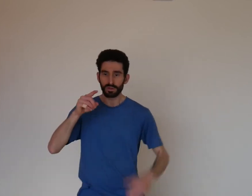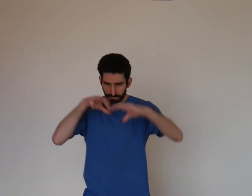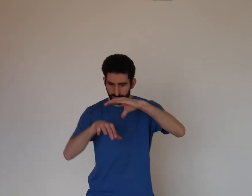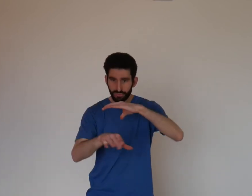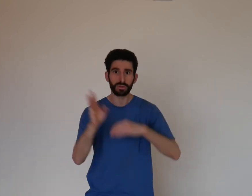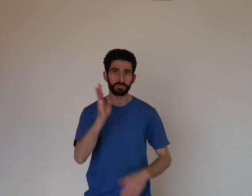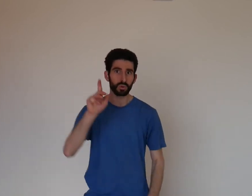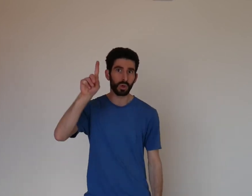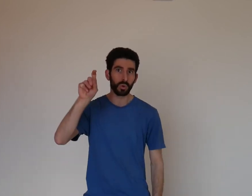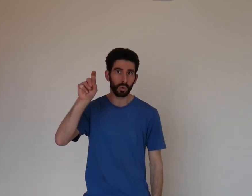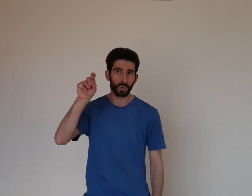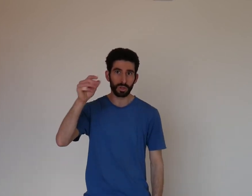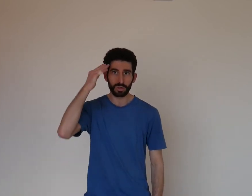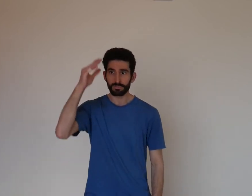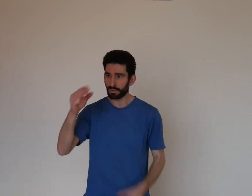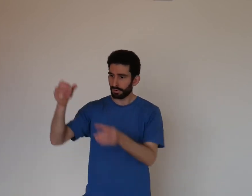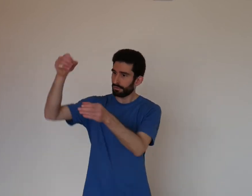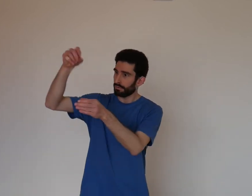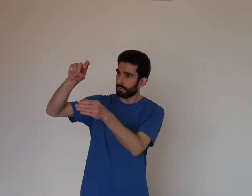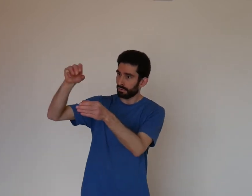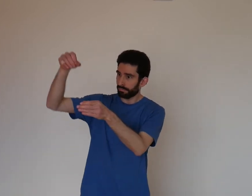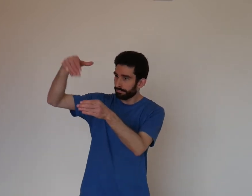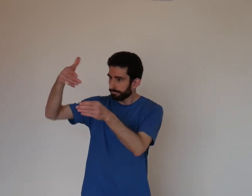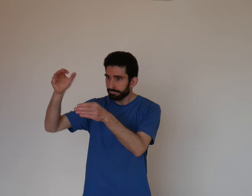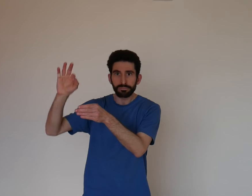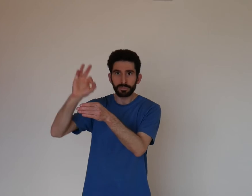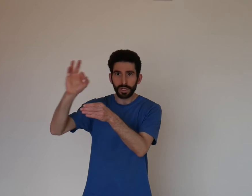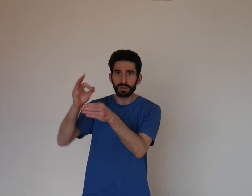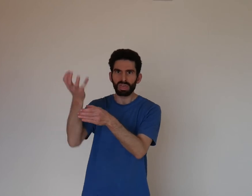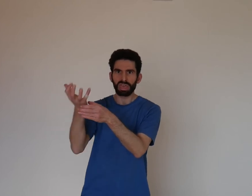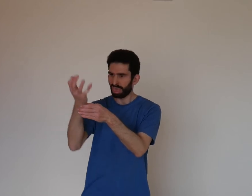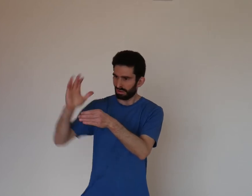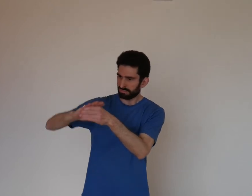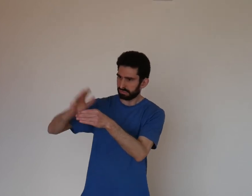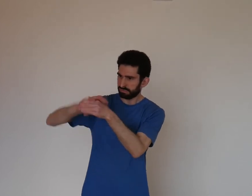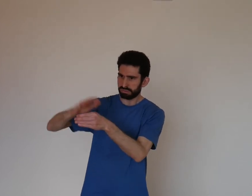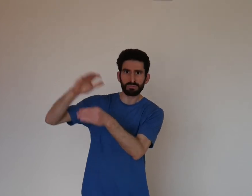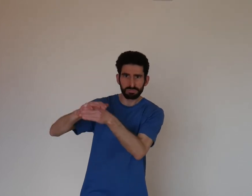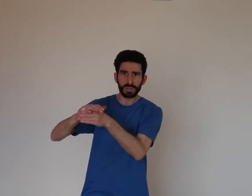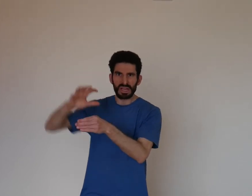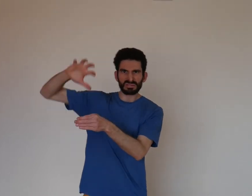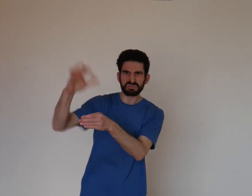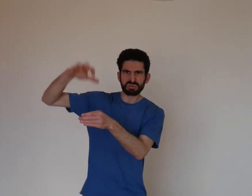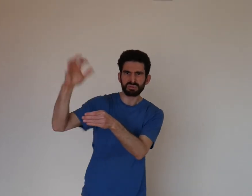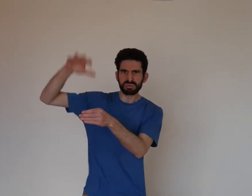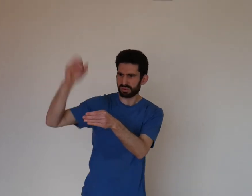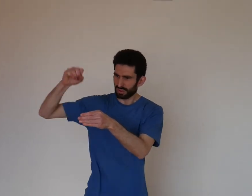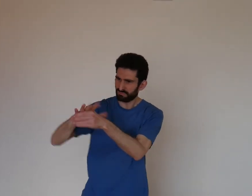Les égouts ont besoin d'eau courante. S'il n'y en a pas, les tuyaux se bouchent et débordent en cas de pluie.